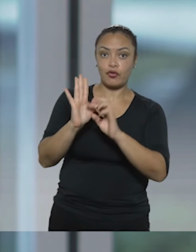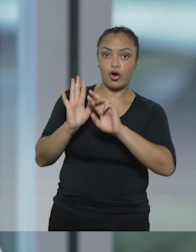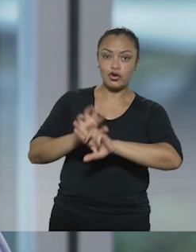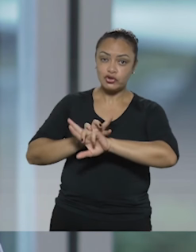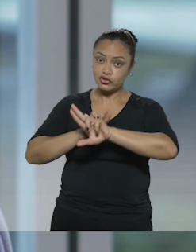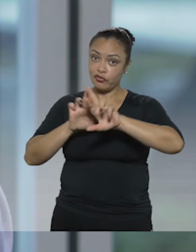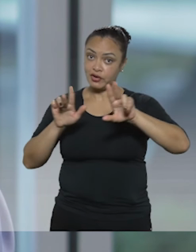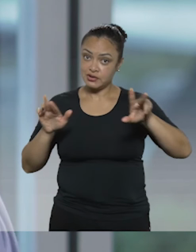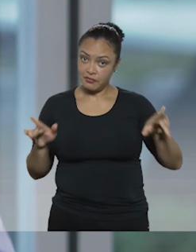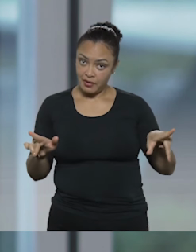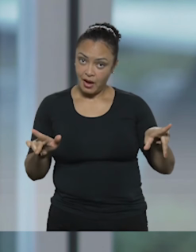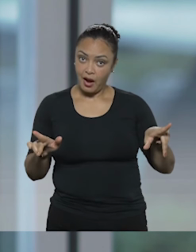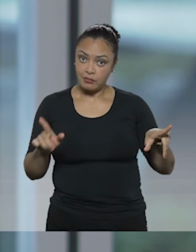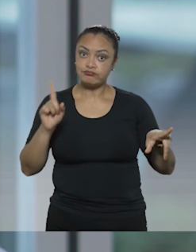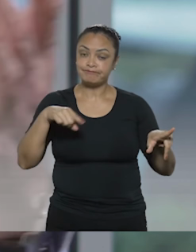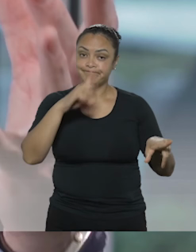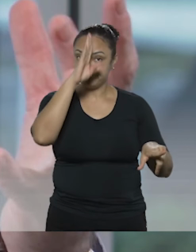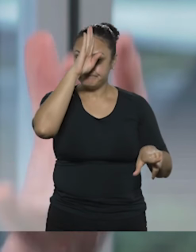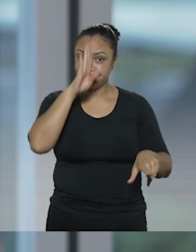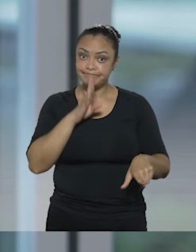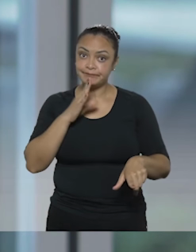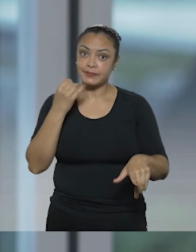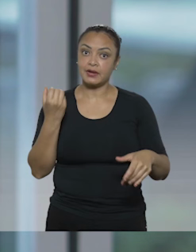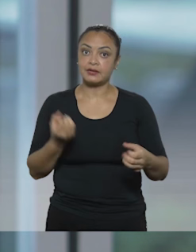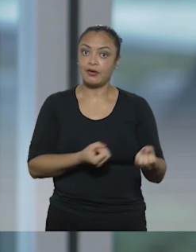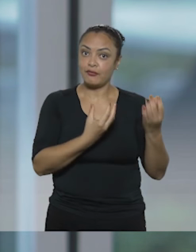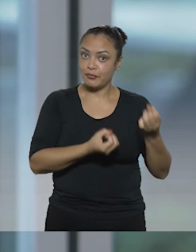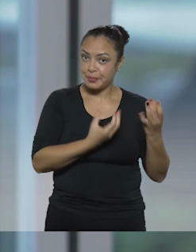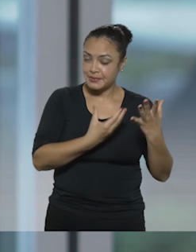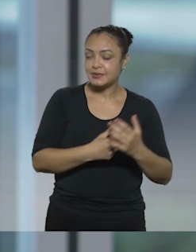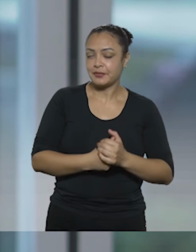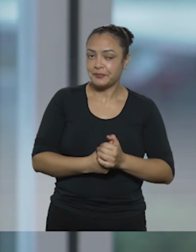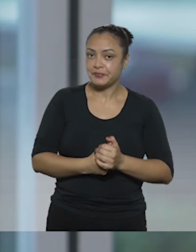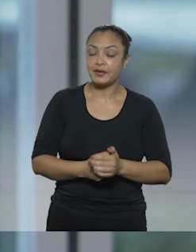Esse aqui é o “último almoço de graça”, a diversificação na carteira, porque os